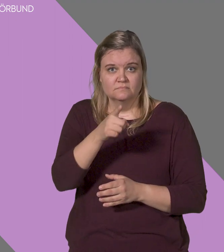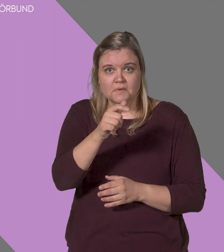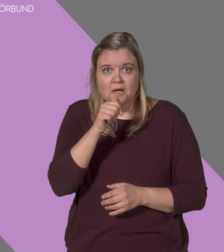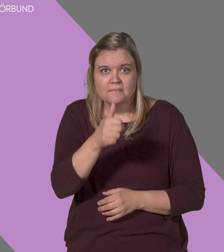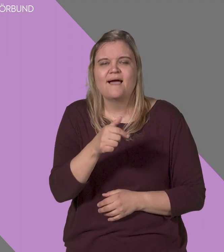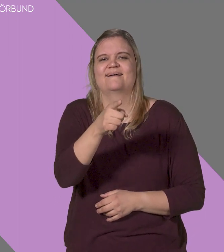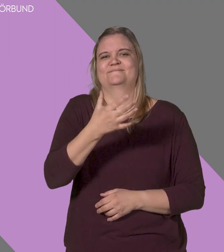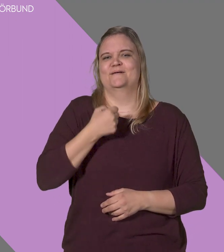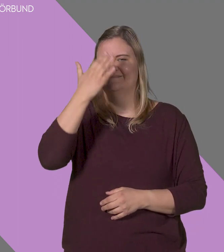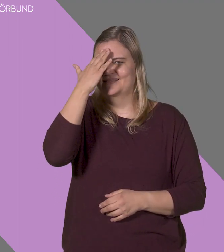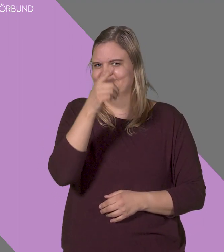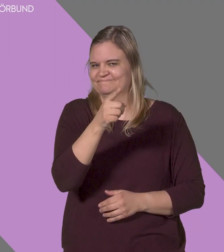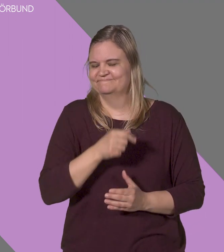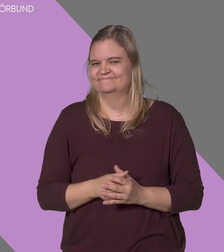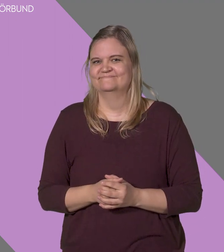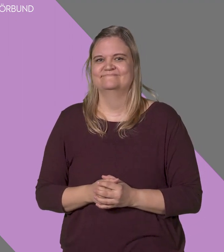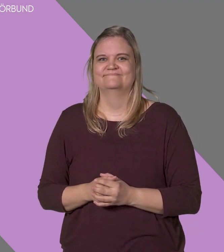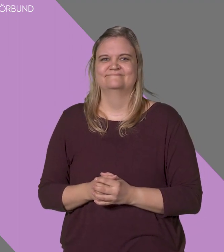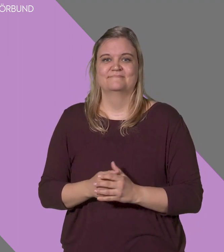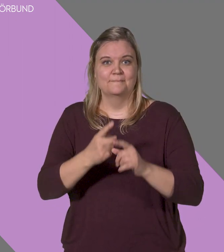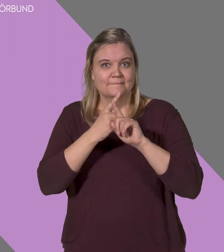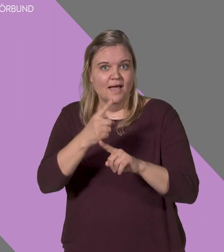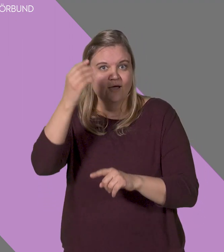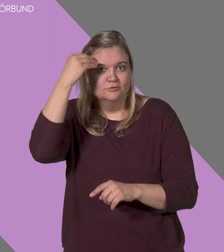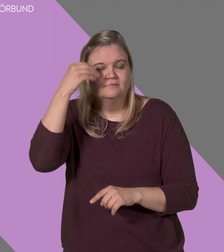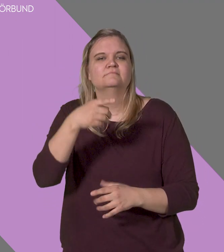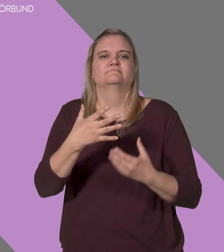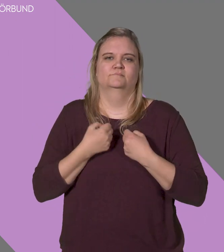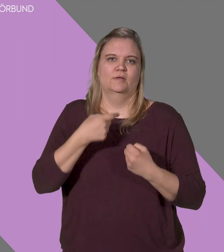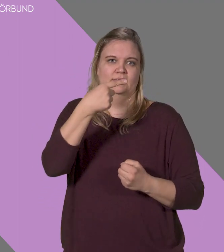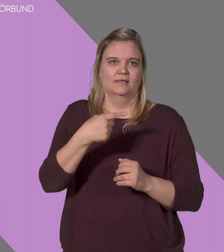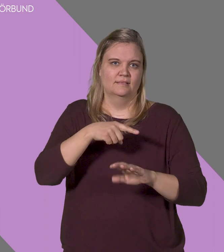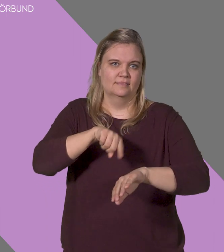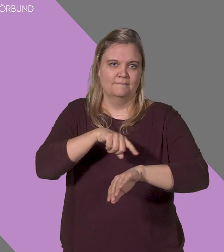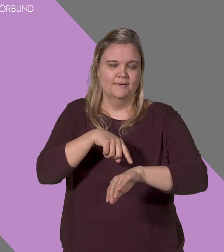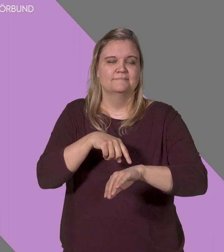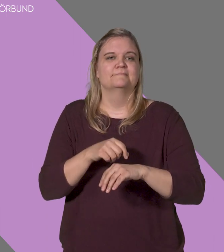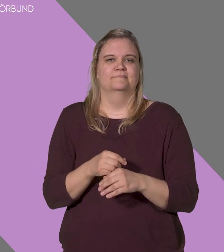Anmäl dig till kursen så får du reda på det! De båda kurserna består av 10 undervisningstimmar, -